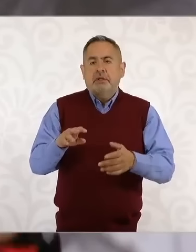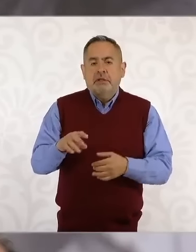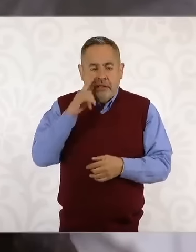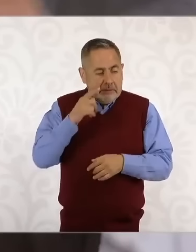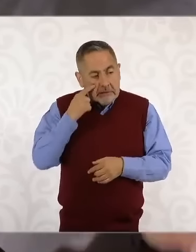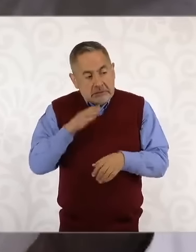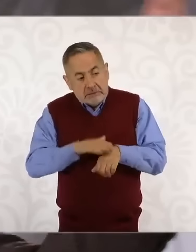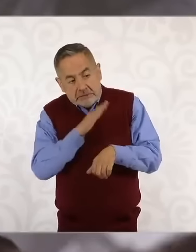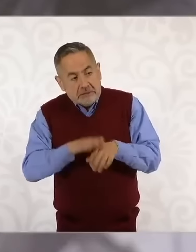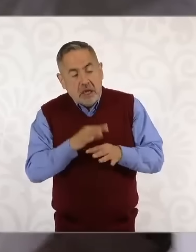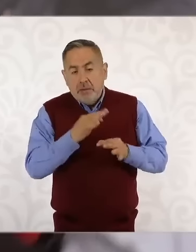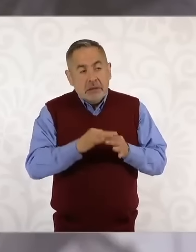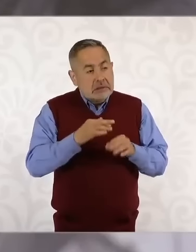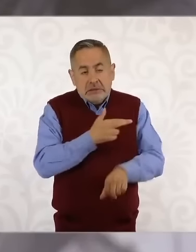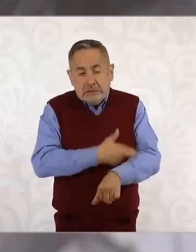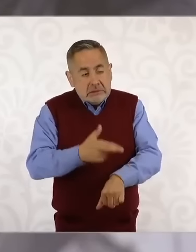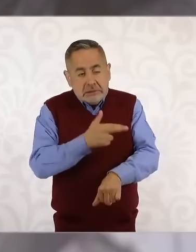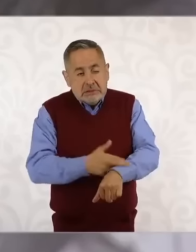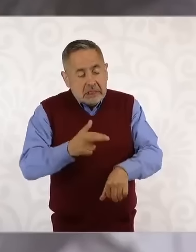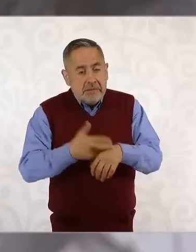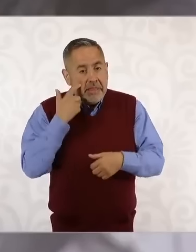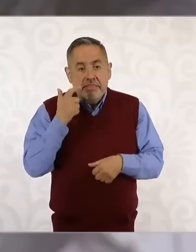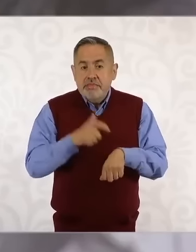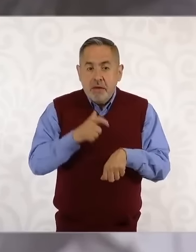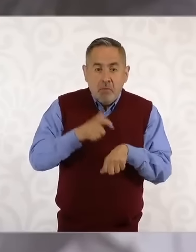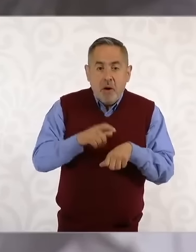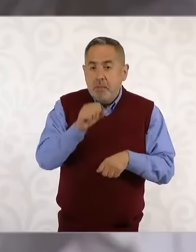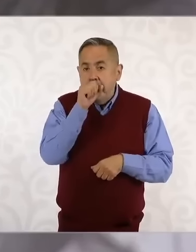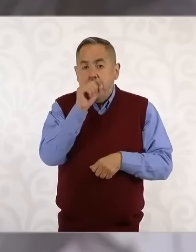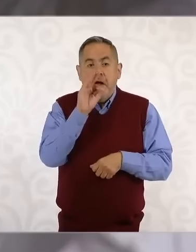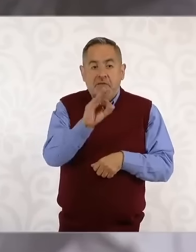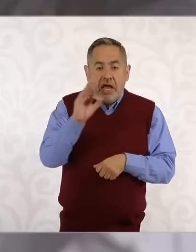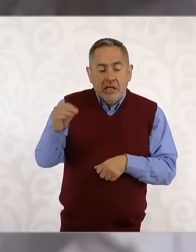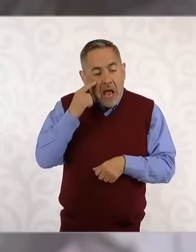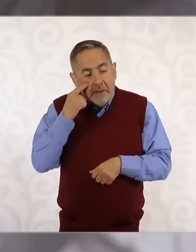inversiones se vayan realizando conforme a los calendarios. Eso también es un cambio importante.